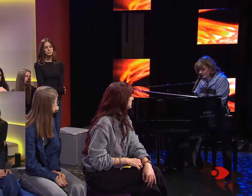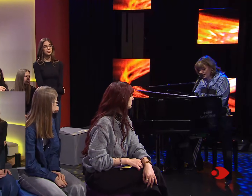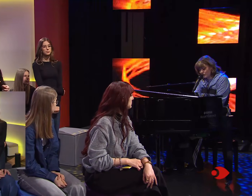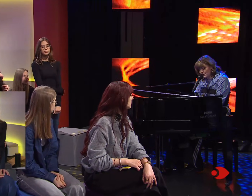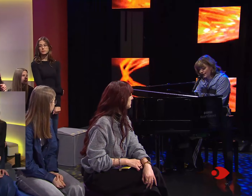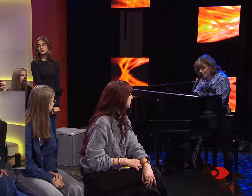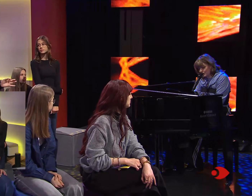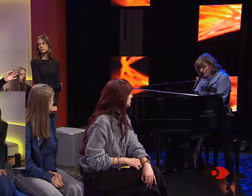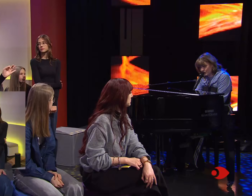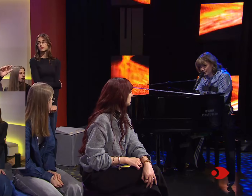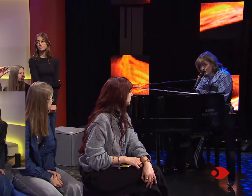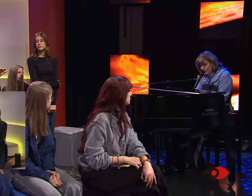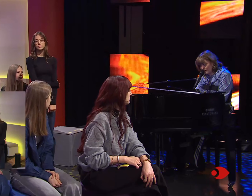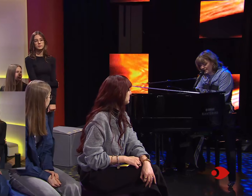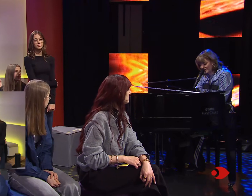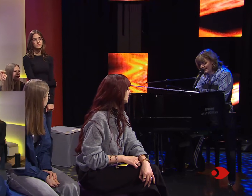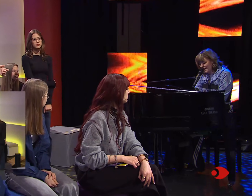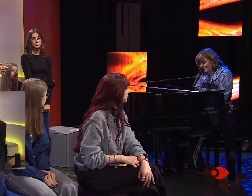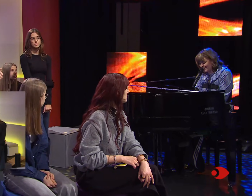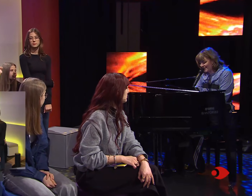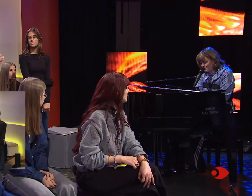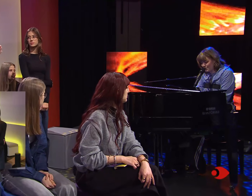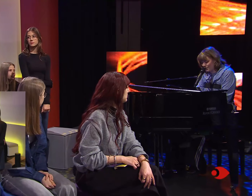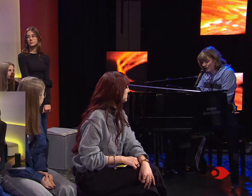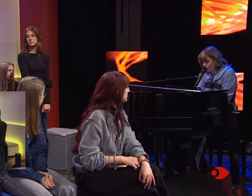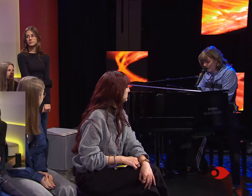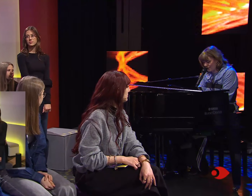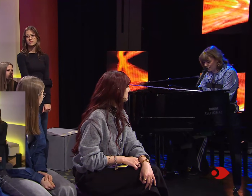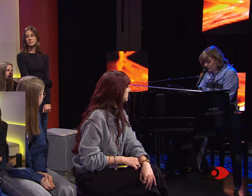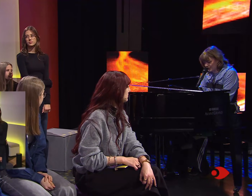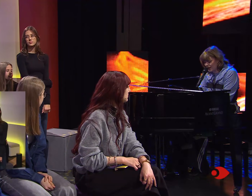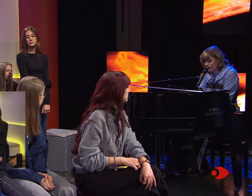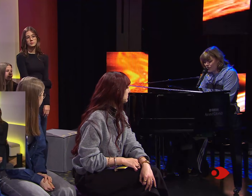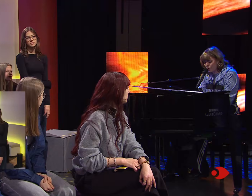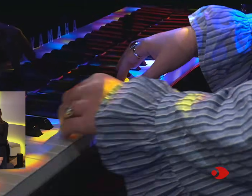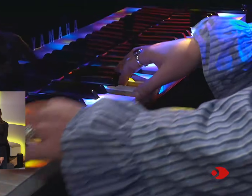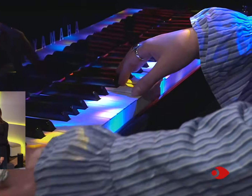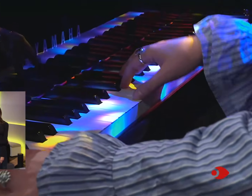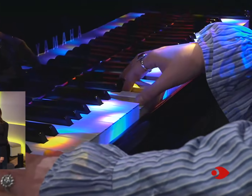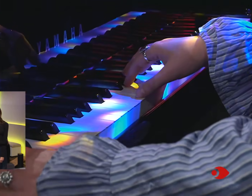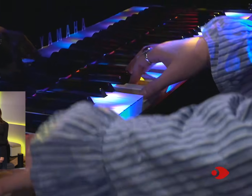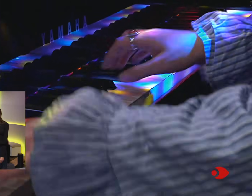In dem Land, in dem die Winter nicht so trübe sind, ist der Himmel nur noch blau und rosarot.